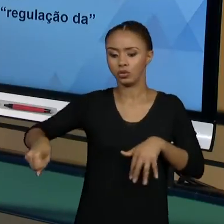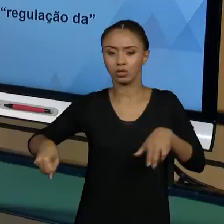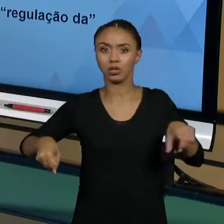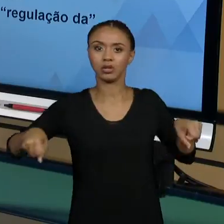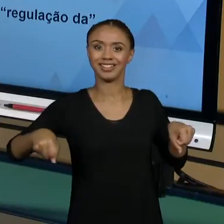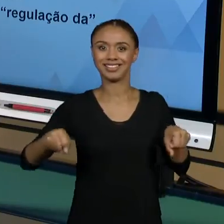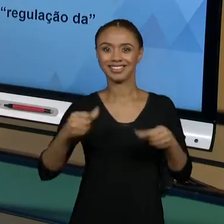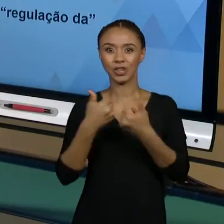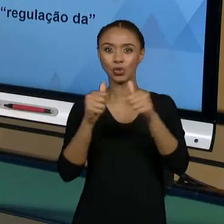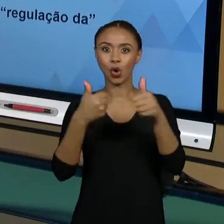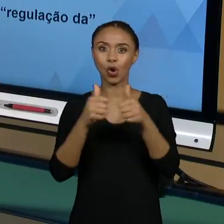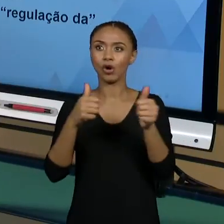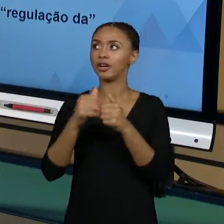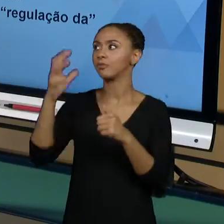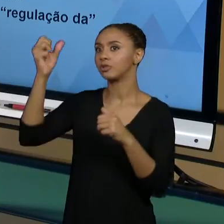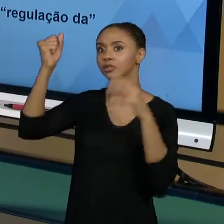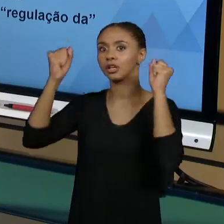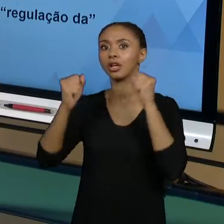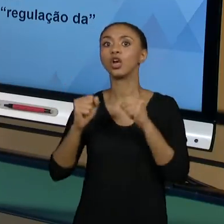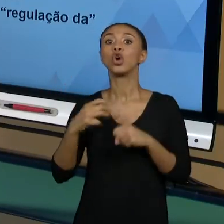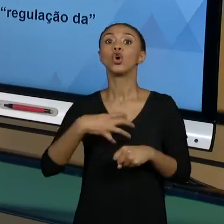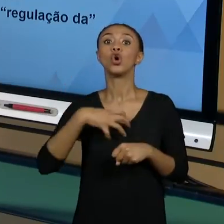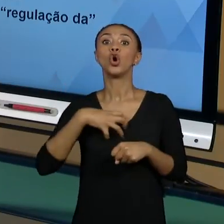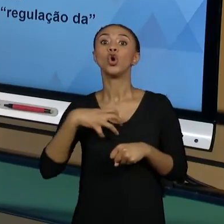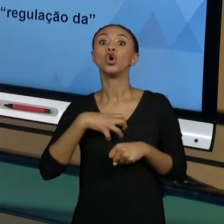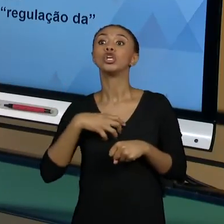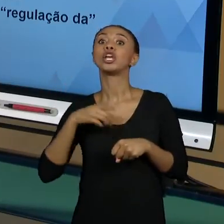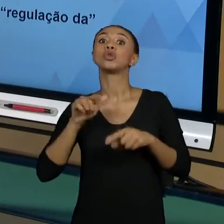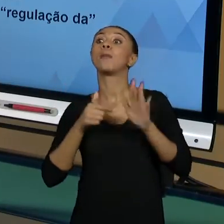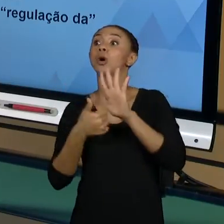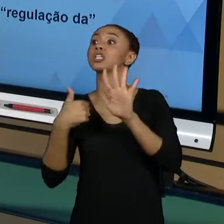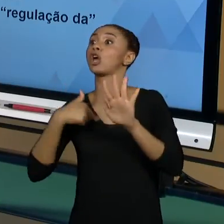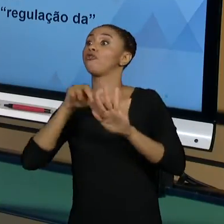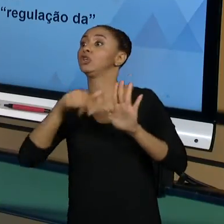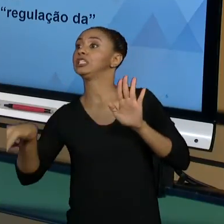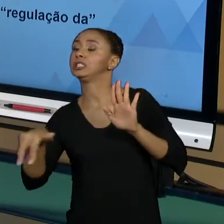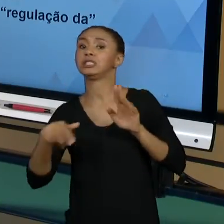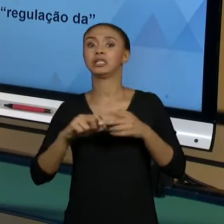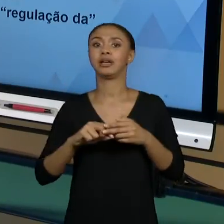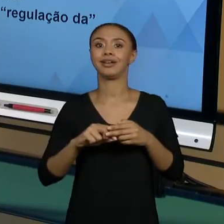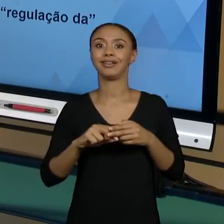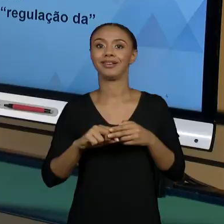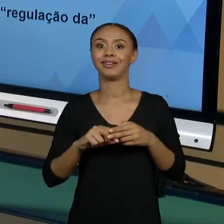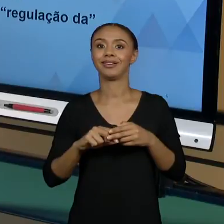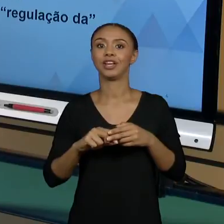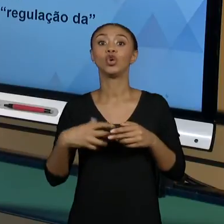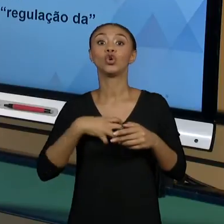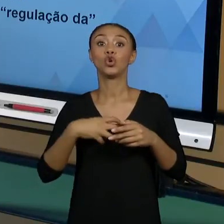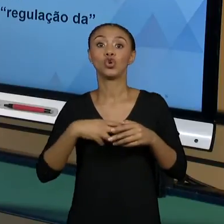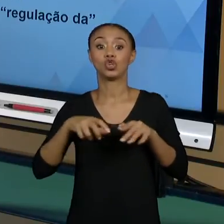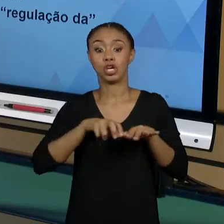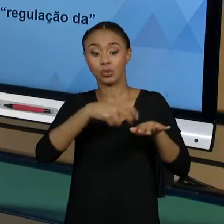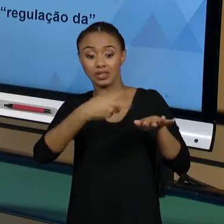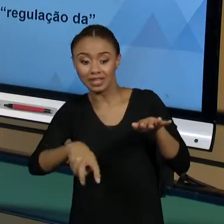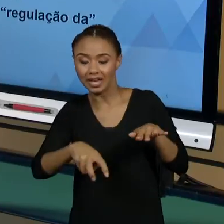MANEIRA, ELA DESCE DE UMA CERTA MANEIRA. TUDO ISSO, PARA QUEM É SUJEITO DAQUELA CULTURA, NÃO HÁ